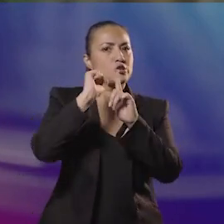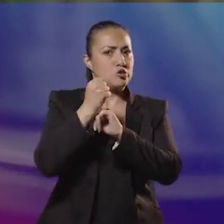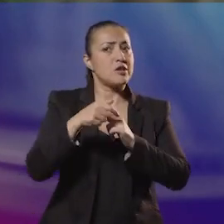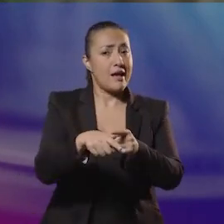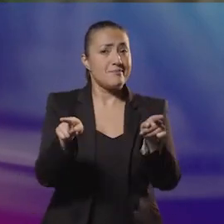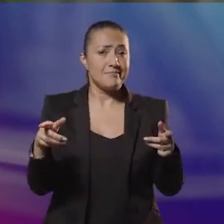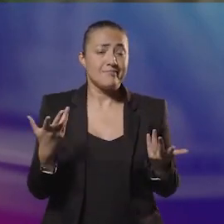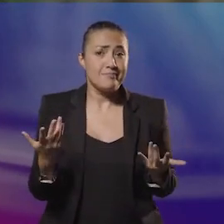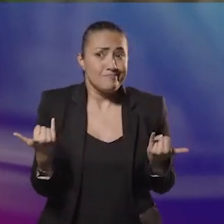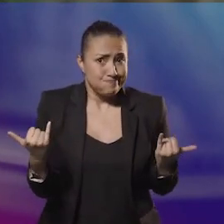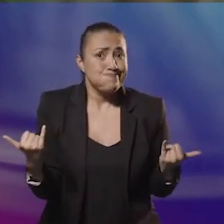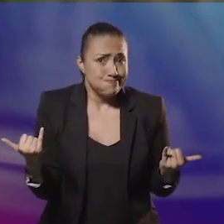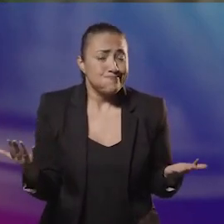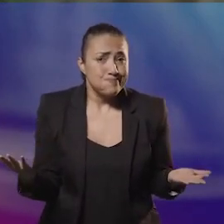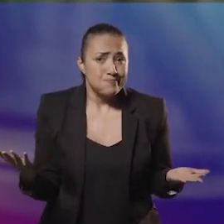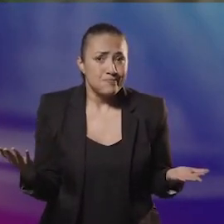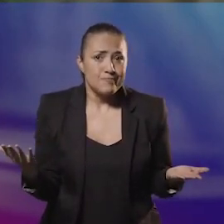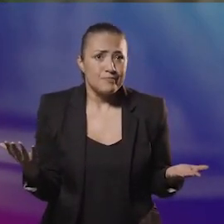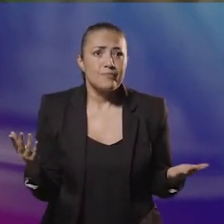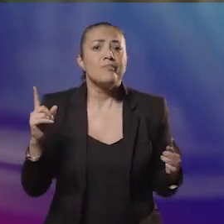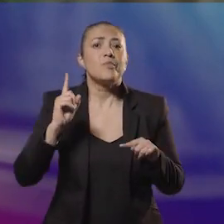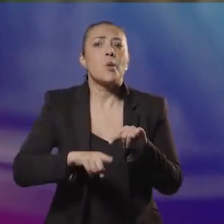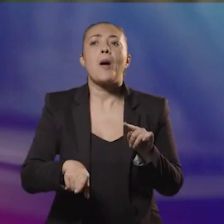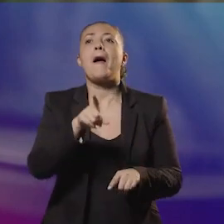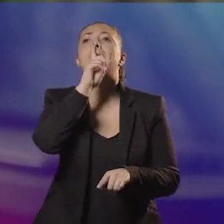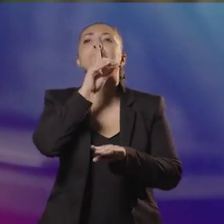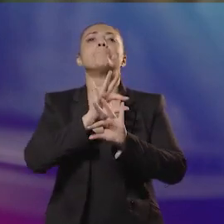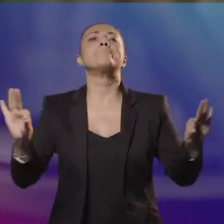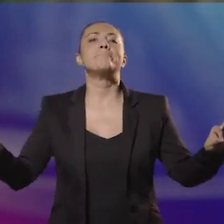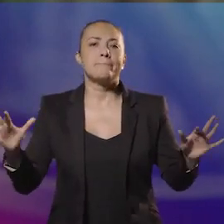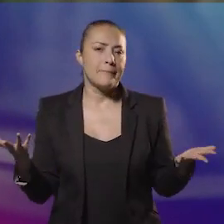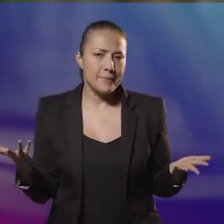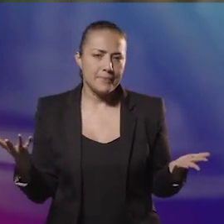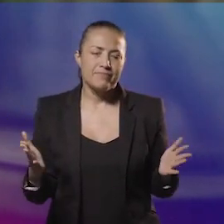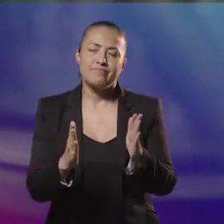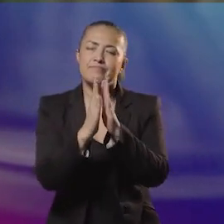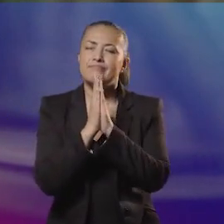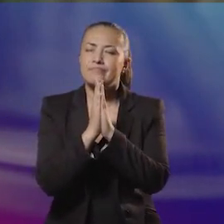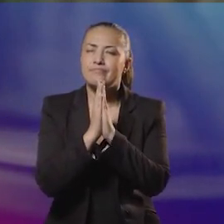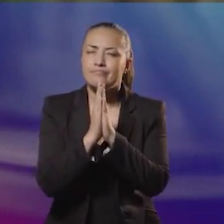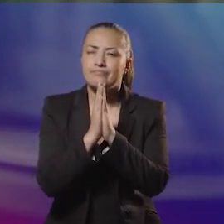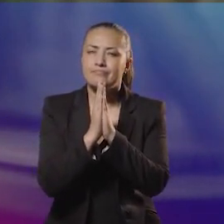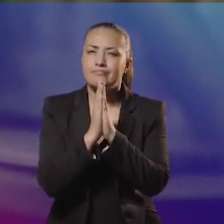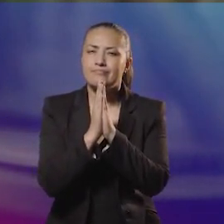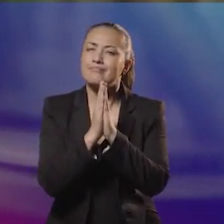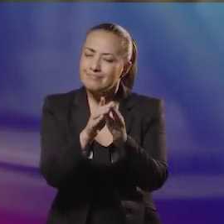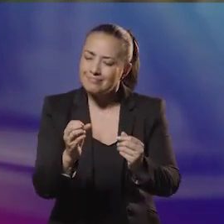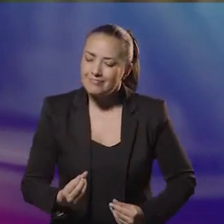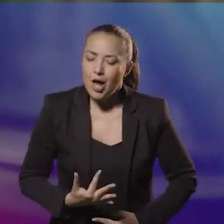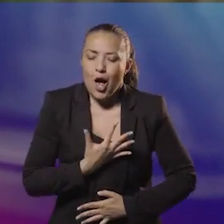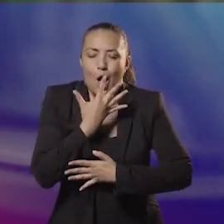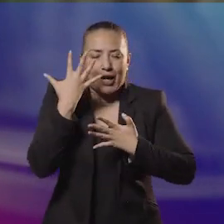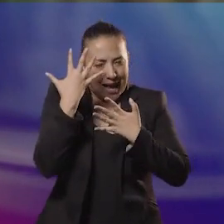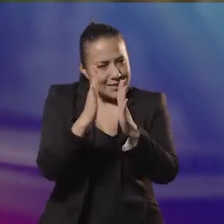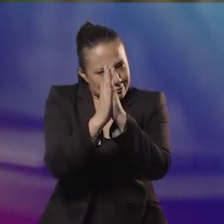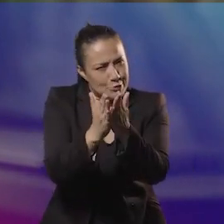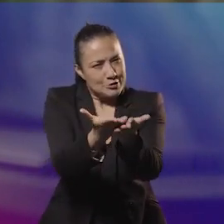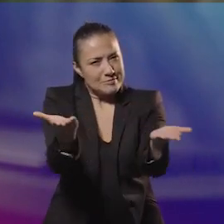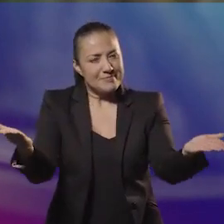Lo es, existe y no se puede quedar callado y por favor tengan orgasmos